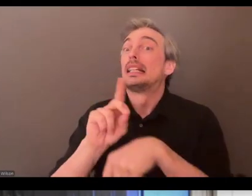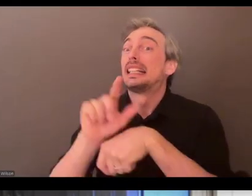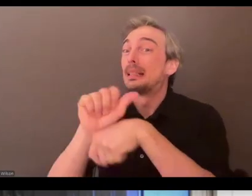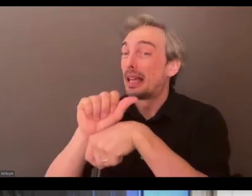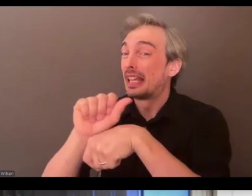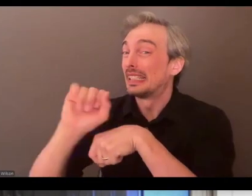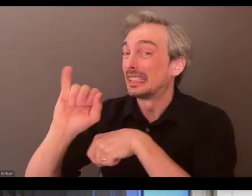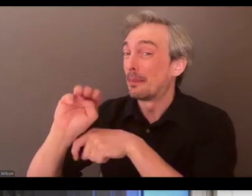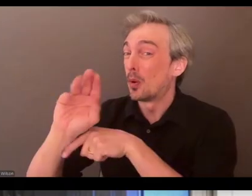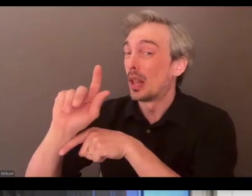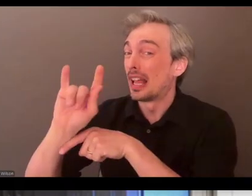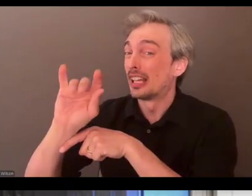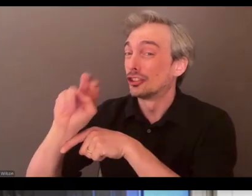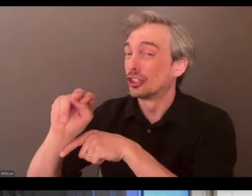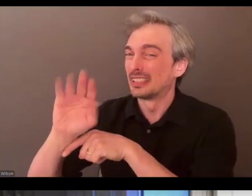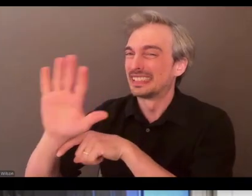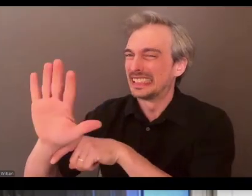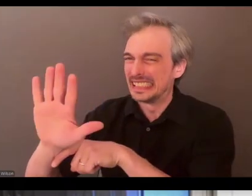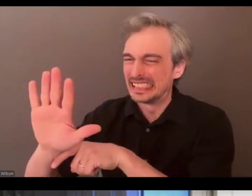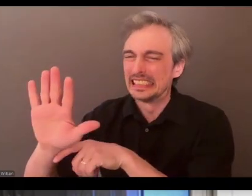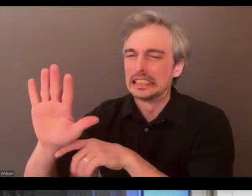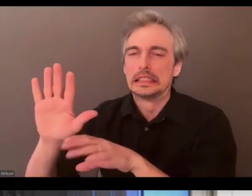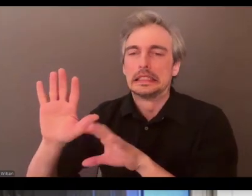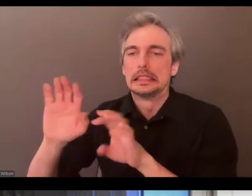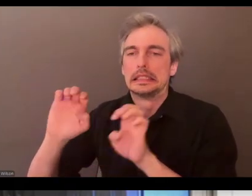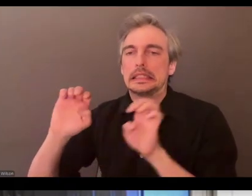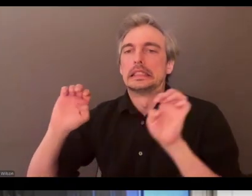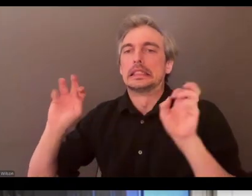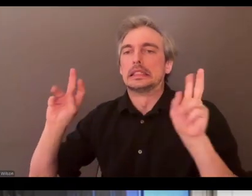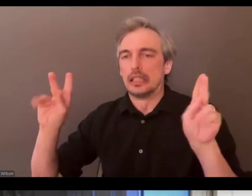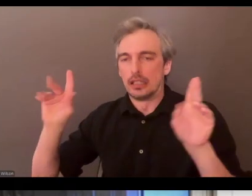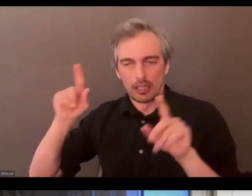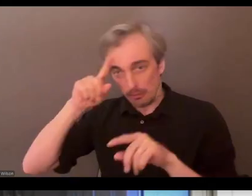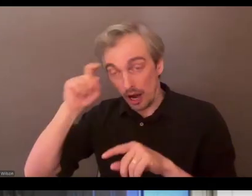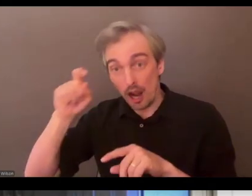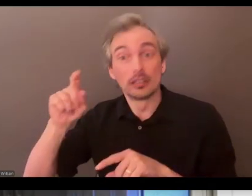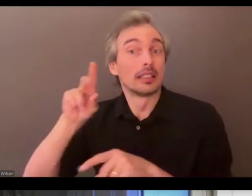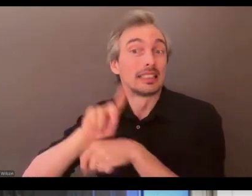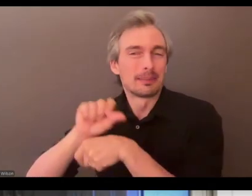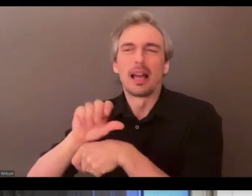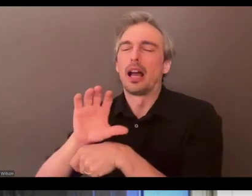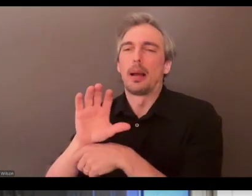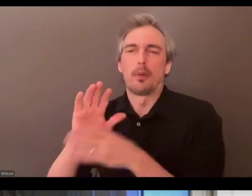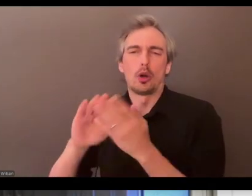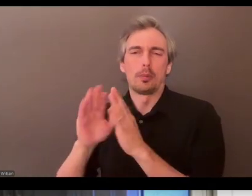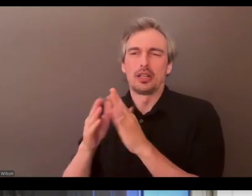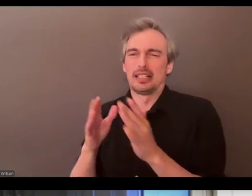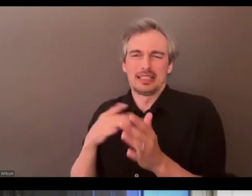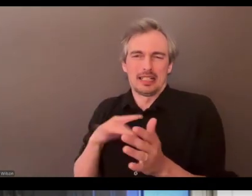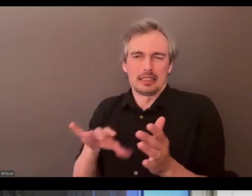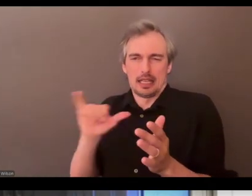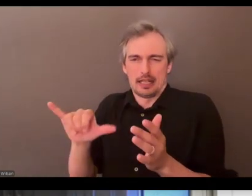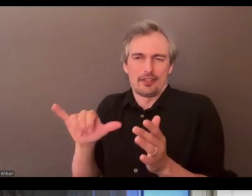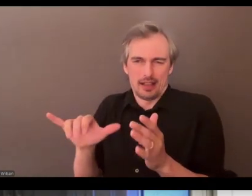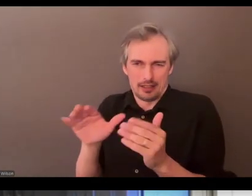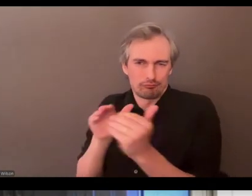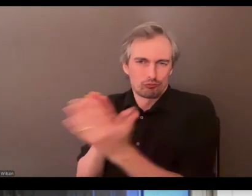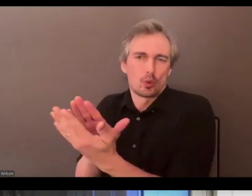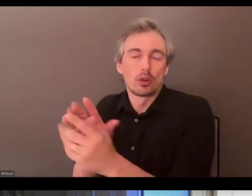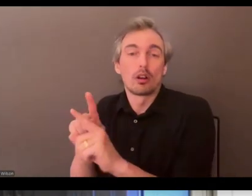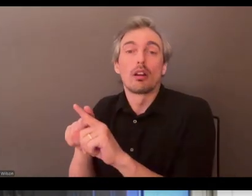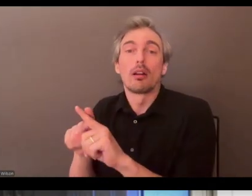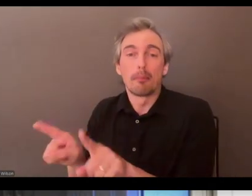しかし、この特定のツ ールについて私が気に入っている点は、色覚異常に ついてあまり詳しくない場合や、それが情報の理解にどのような障壁を生むか